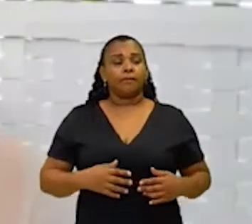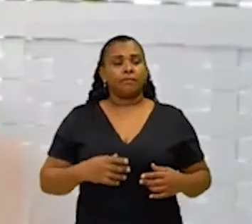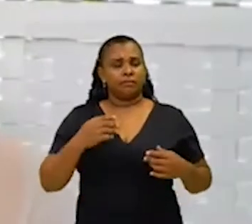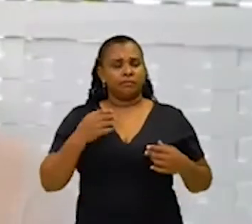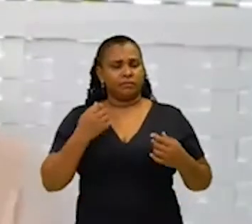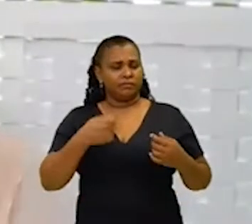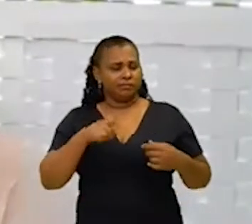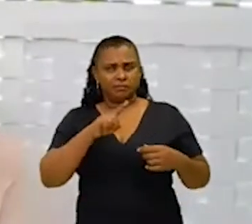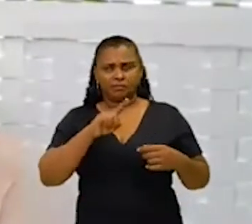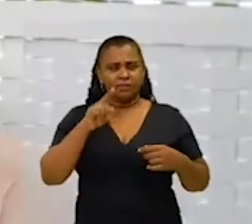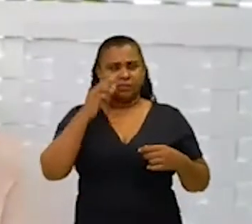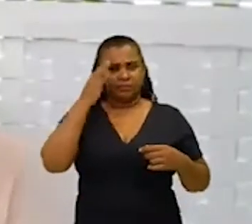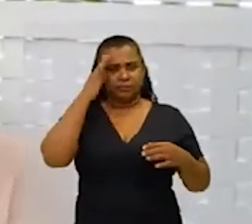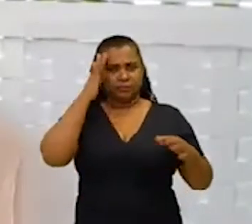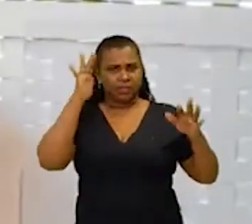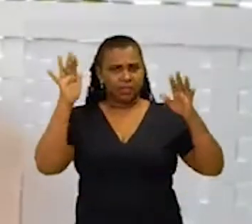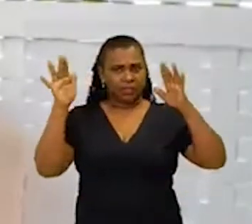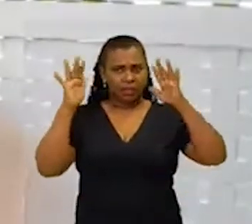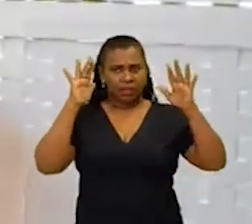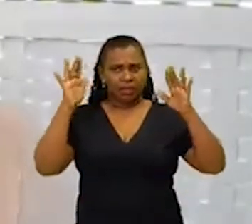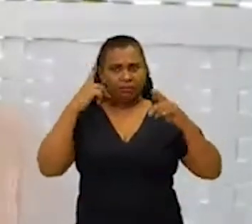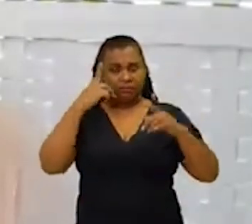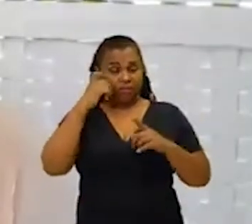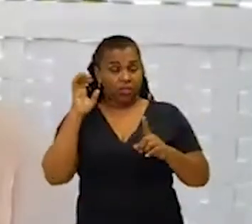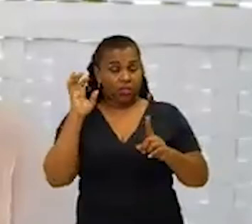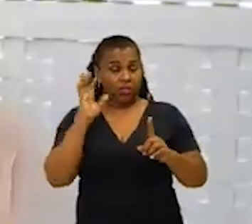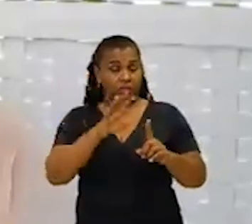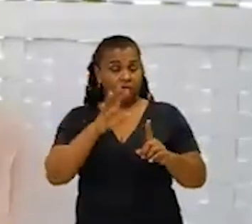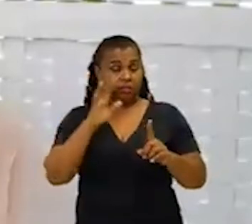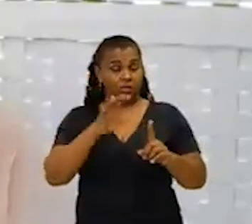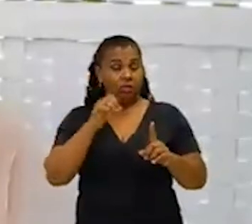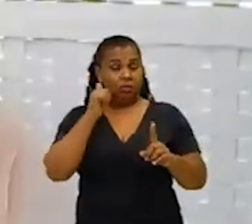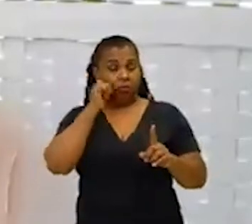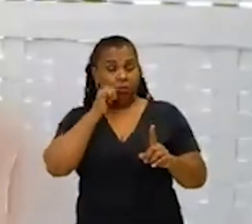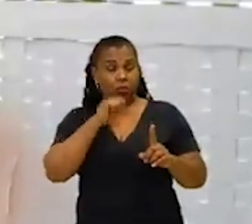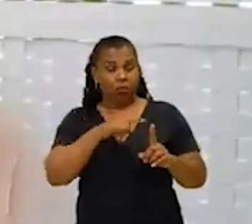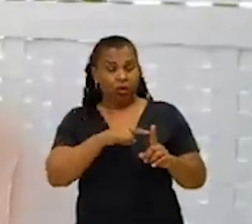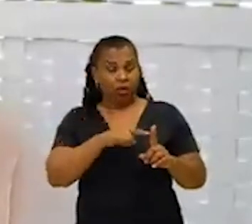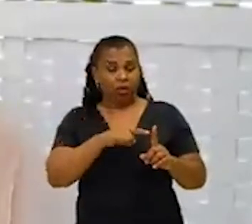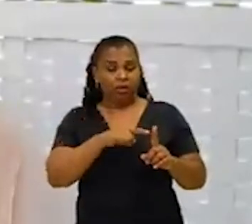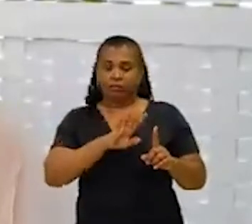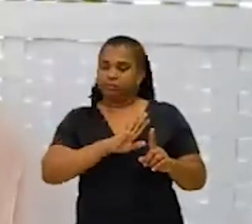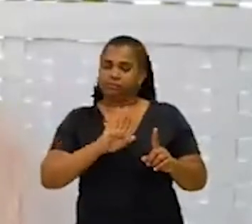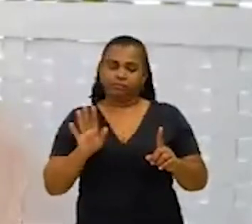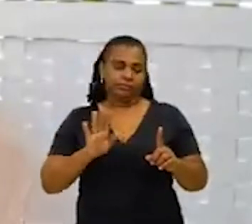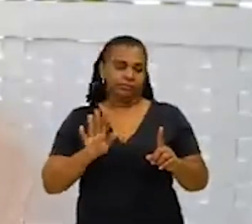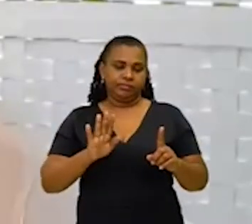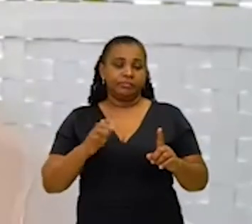de gênero apenas para copos mulheres indígenas temos que pensar nas mulheres e geradas em toda